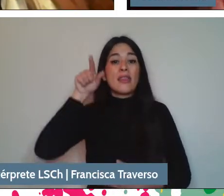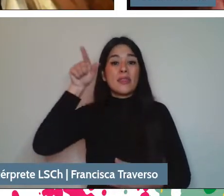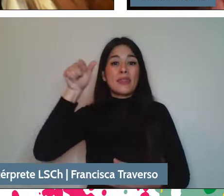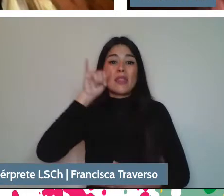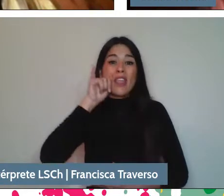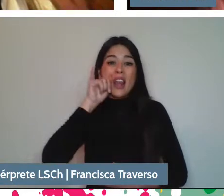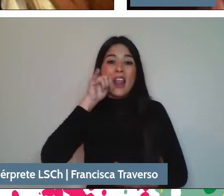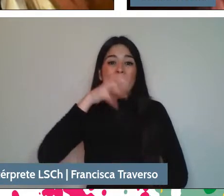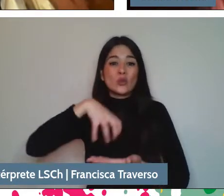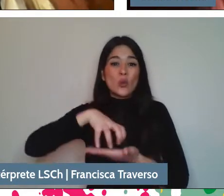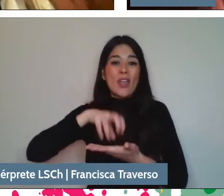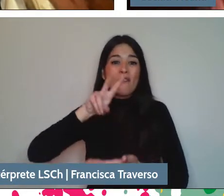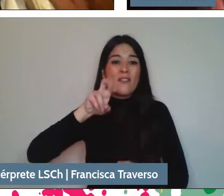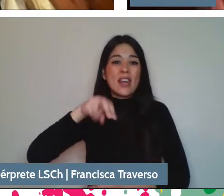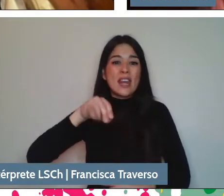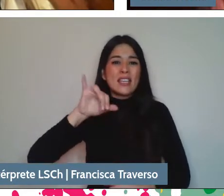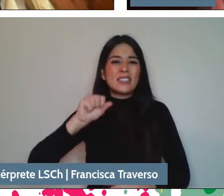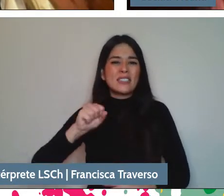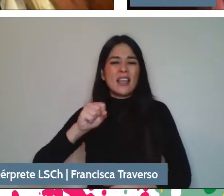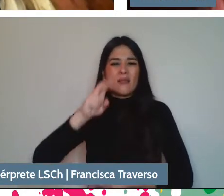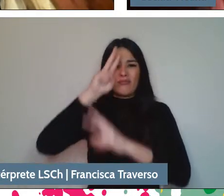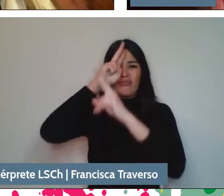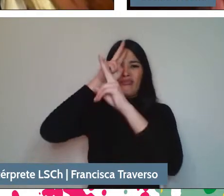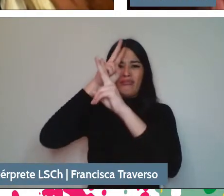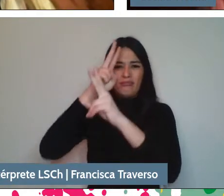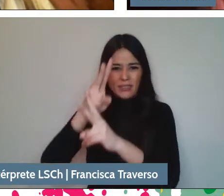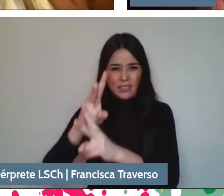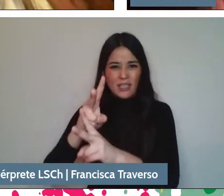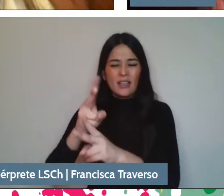¿Qué tipo de herencia es esa también de tu madre que siempre está contigo?